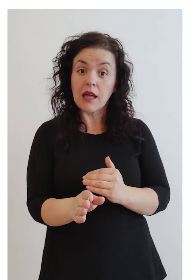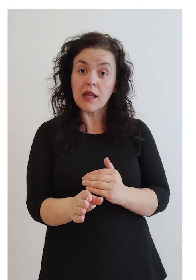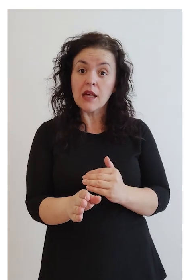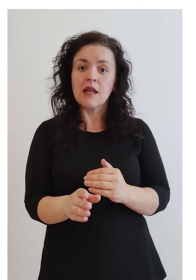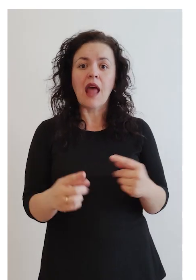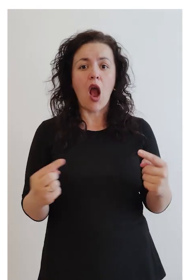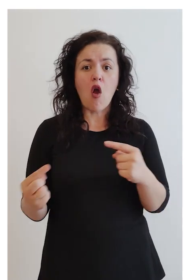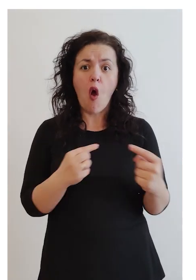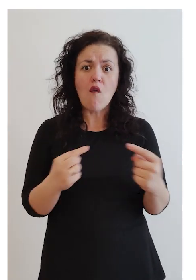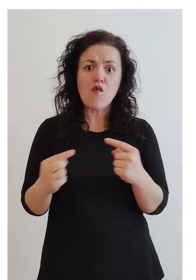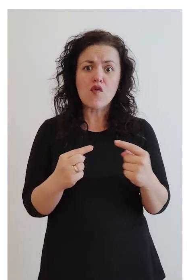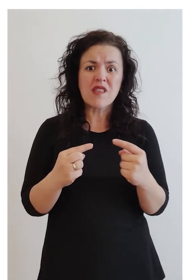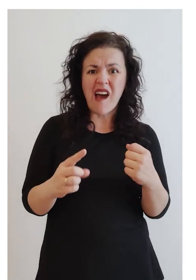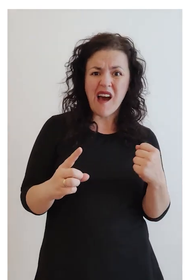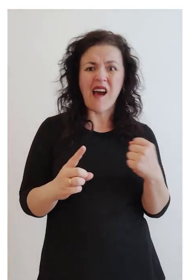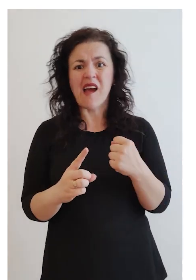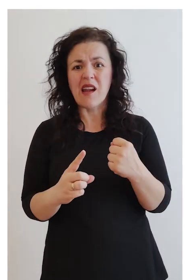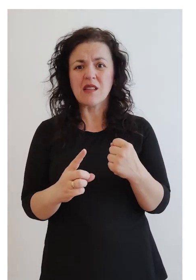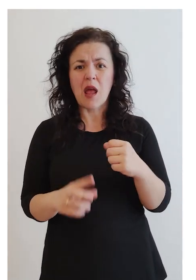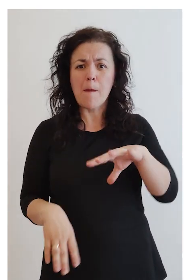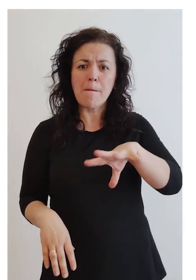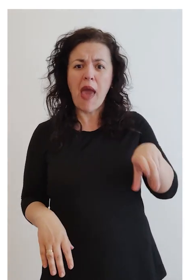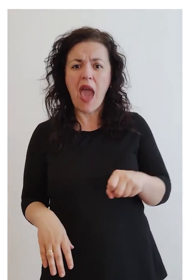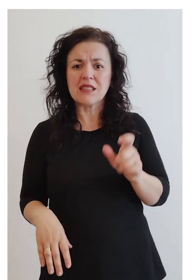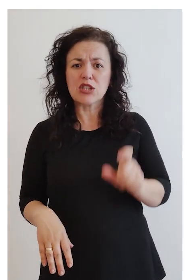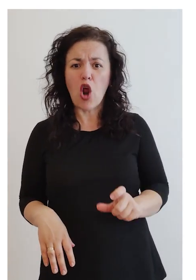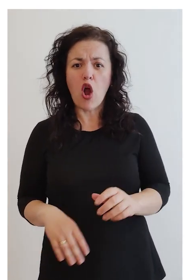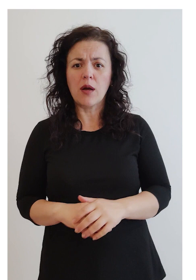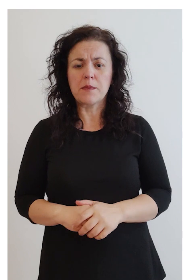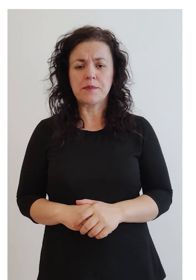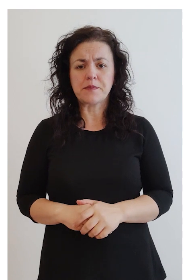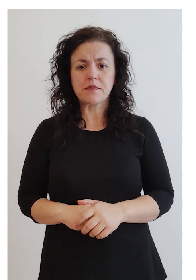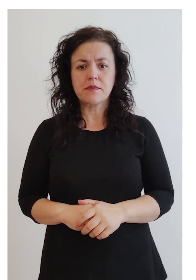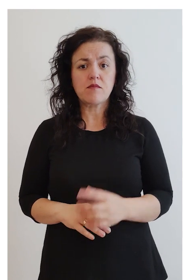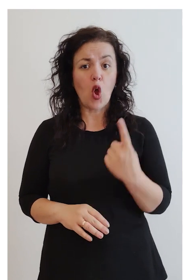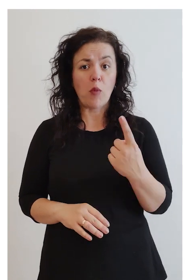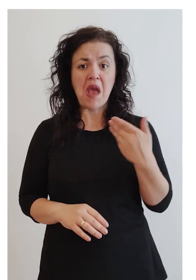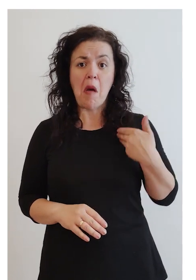O mică pierdere monetară ar putea escalada la ceva mult mai rău.